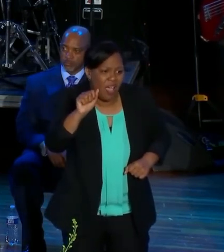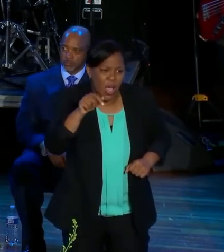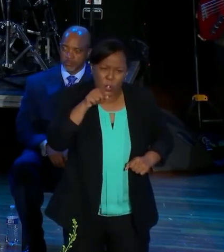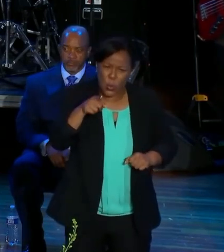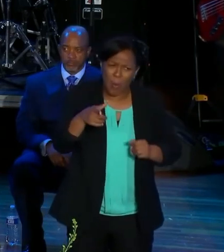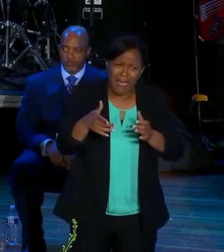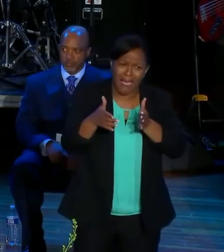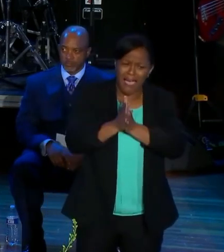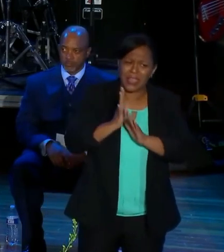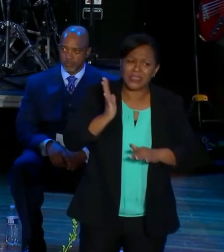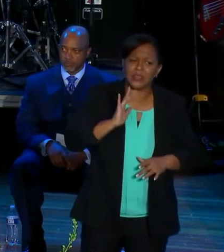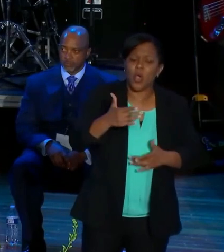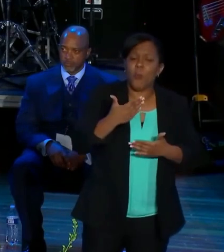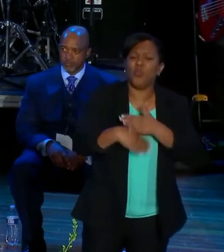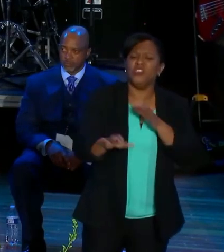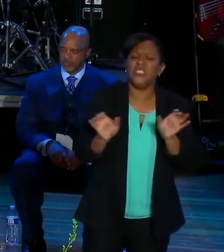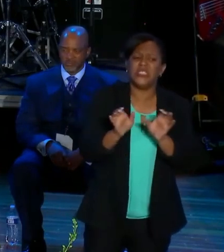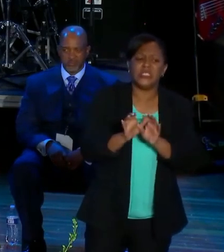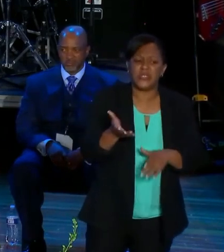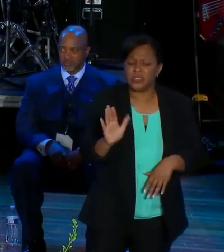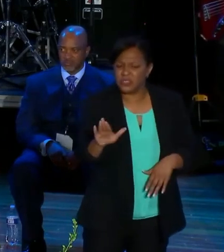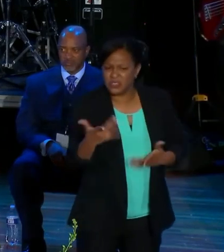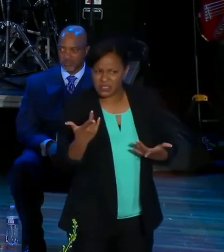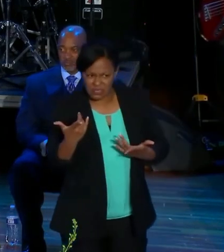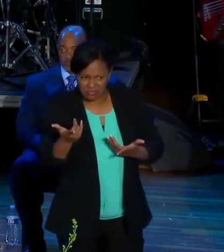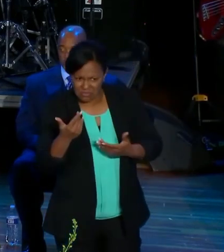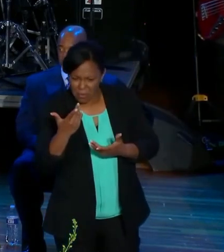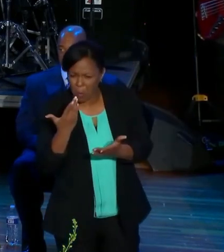för ni kan inte ta erat knä från vår nacke